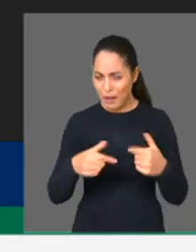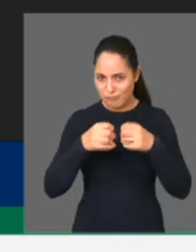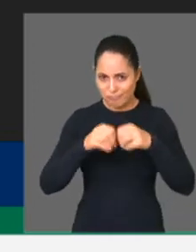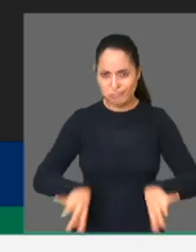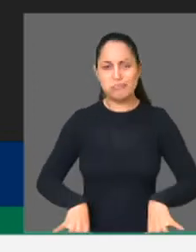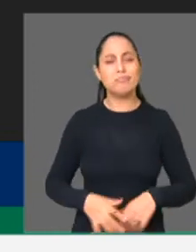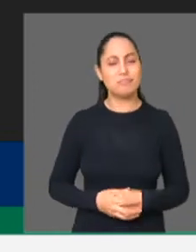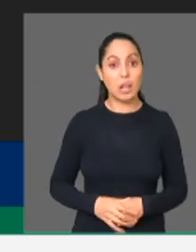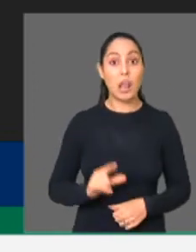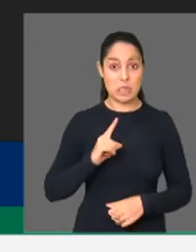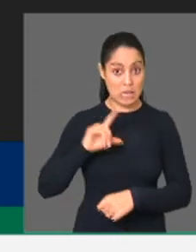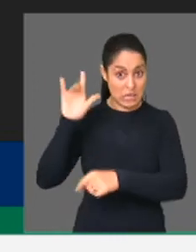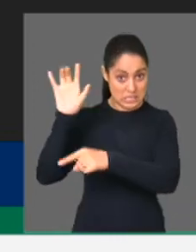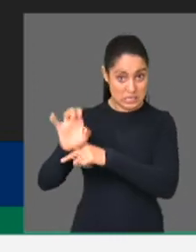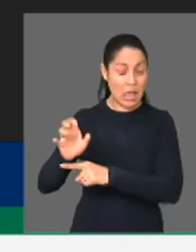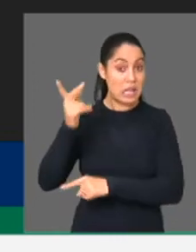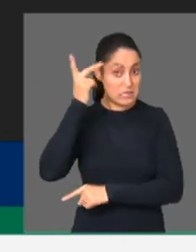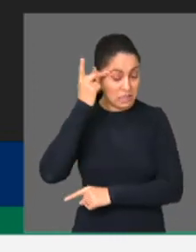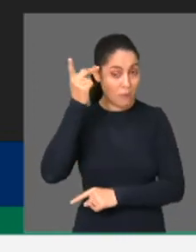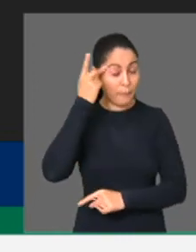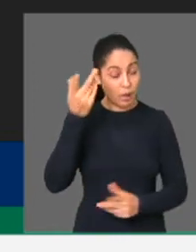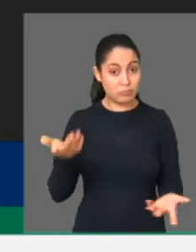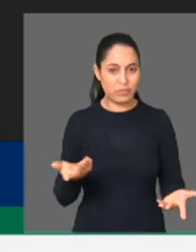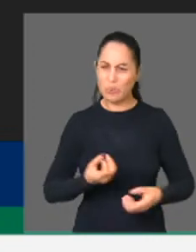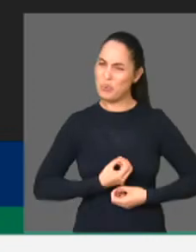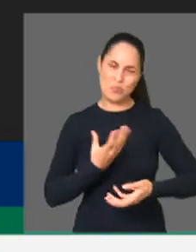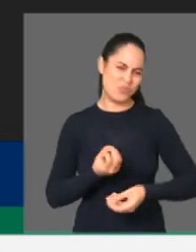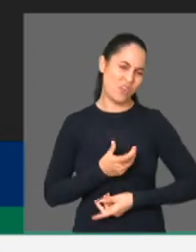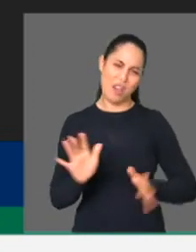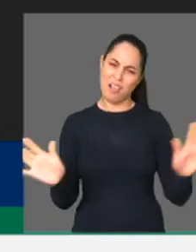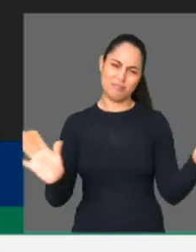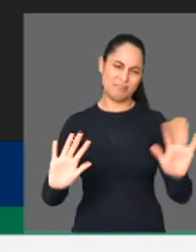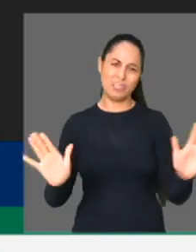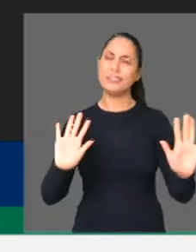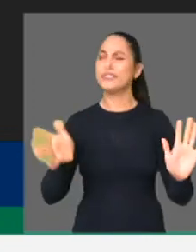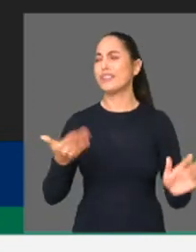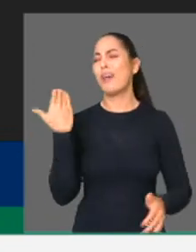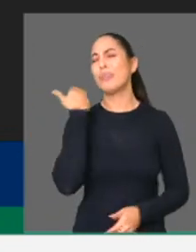FALANDO DE FINAME E FNOR. NÓS ESTAMOS FALANDO DE DESENVOLVIMENTO DE DUAS REGIÕES IMPORTANTES PARA O